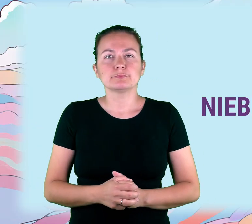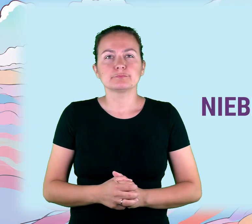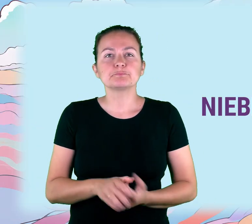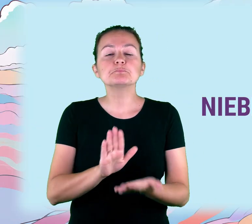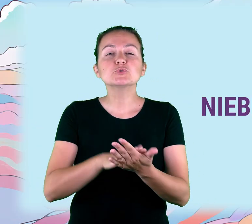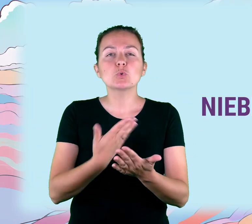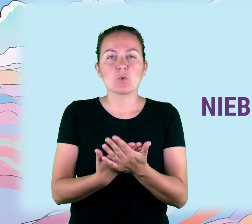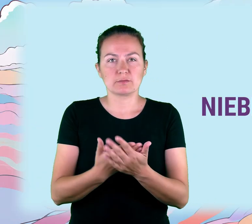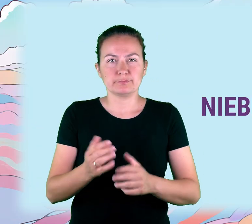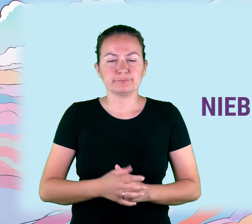Przykłady: